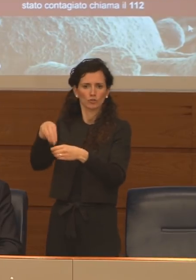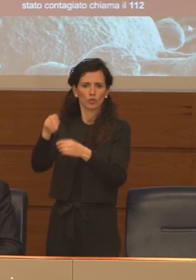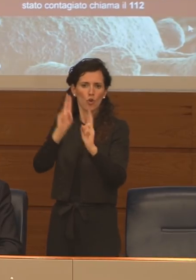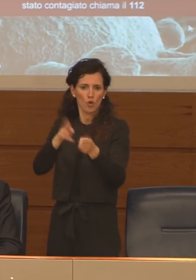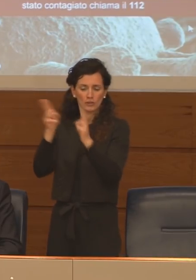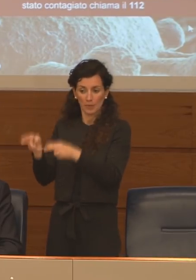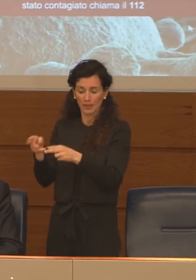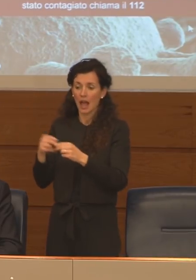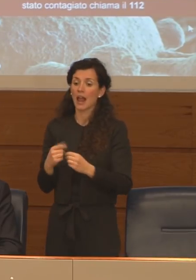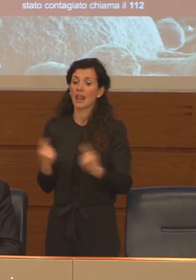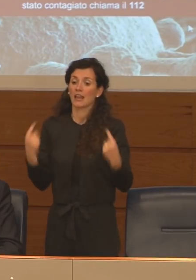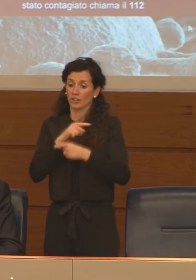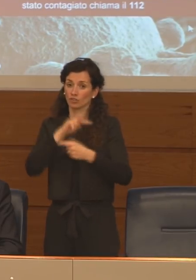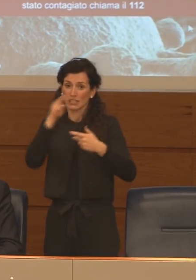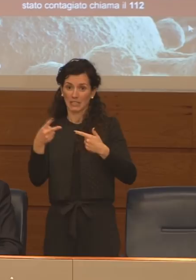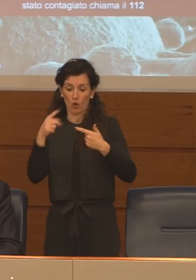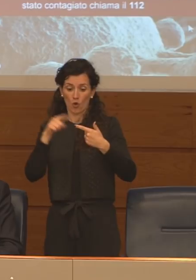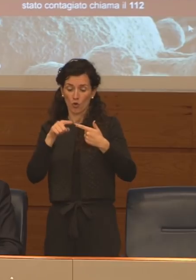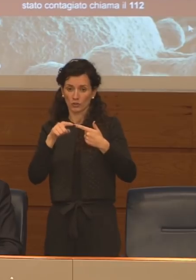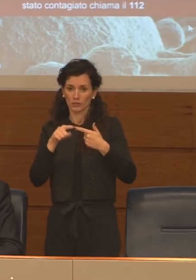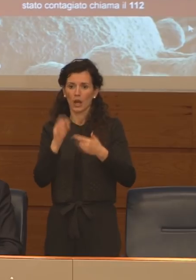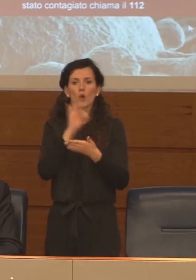Sulle scuole, io l'ho detto prima si sta lavorando a